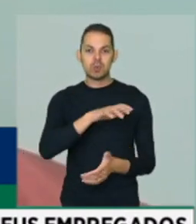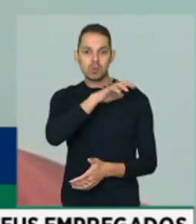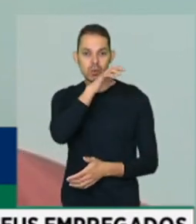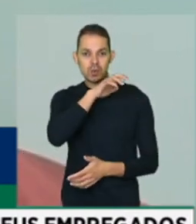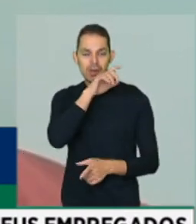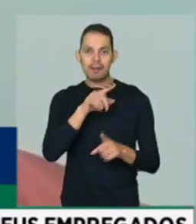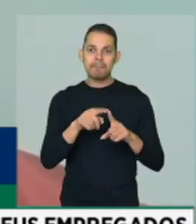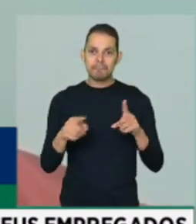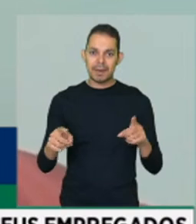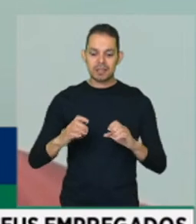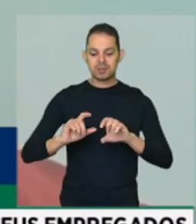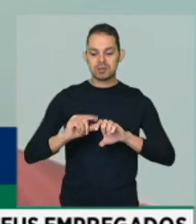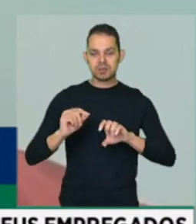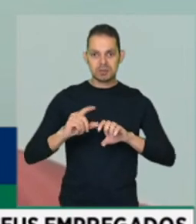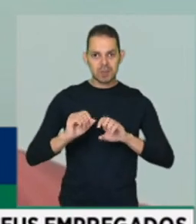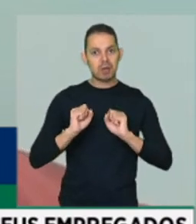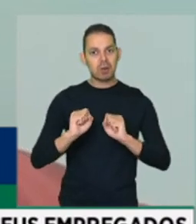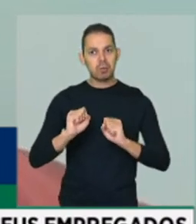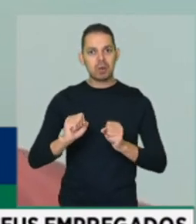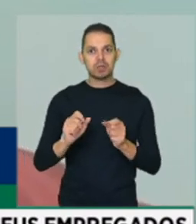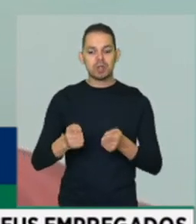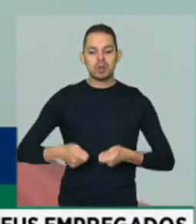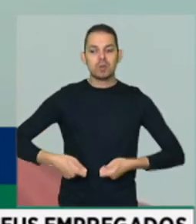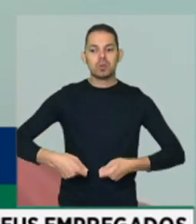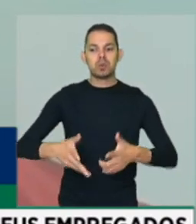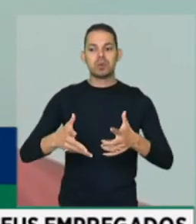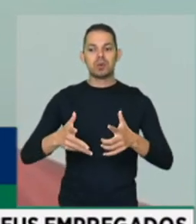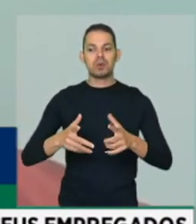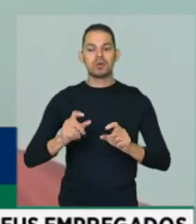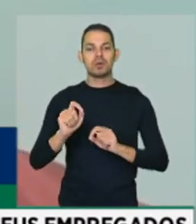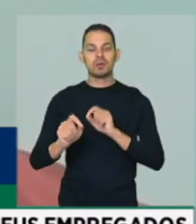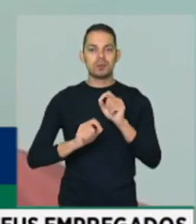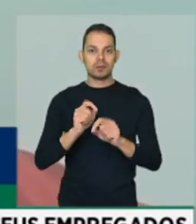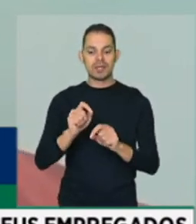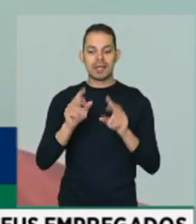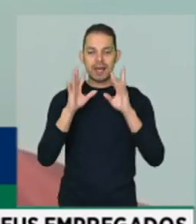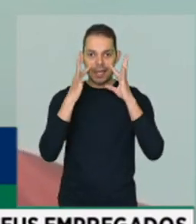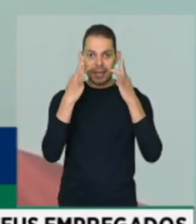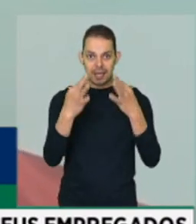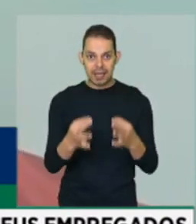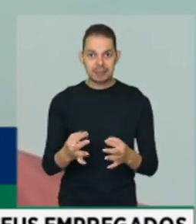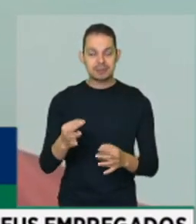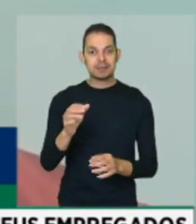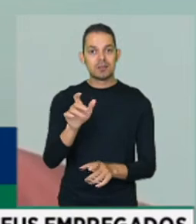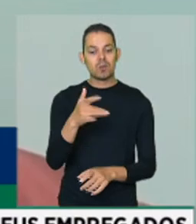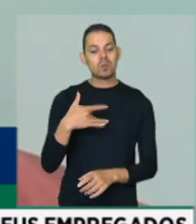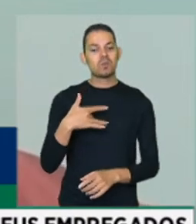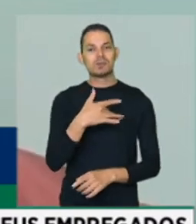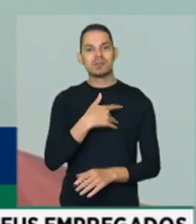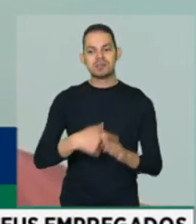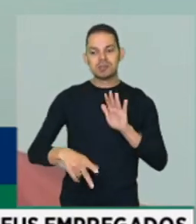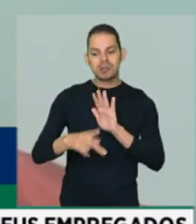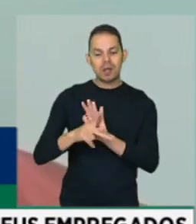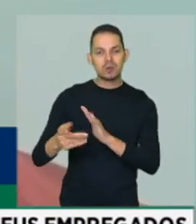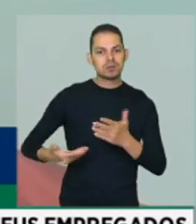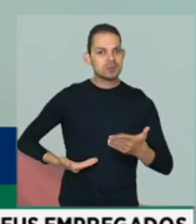SALA QUE ERA A ISENÇÃO DO IMPOSTO DE RENDA, MAS NADA IMPEDE QUE OS EMPRESÁRIOS JOGUEM A DESPESA COMO DESPESA DE ATENÇÃO É SAÚDE DOS FUNCIONÁRIOS. A GENTE SABE